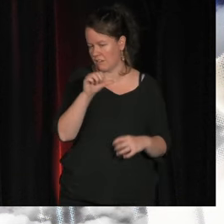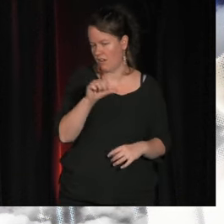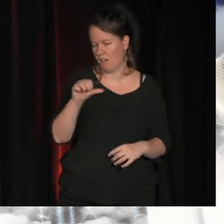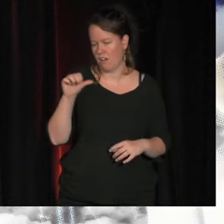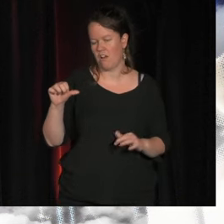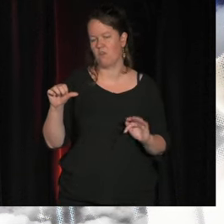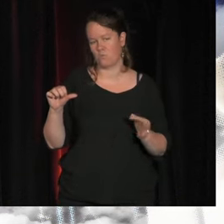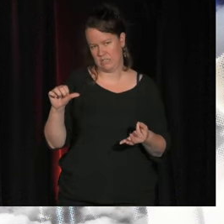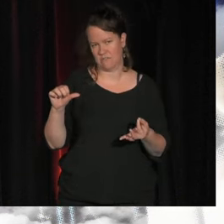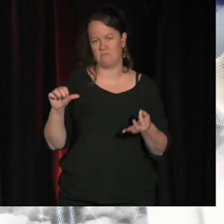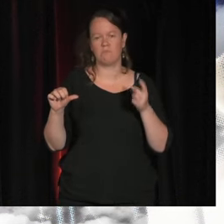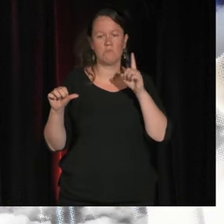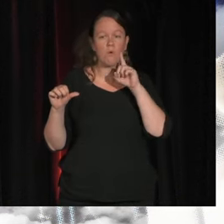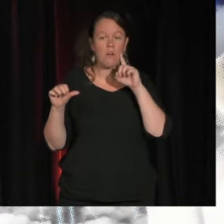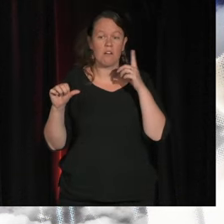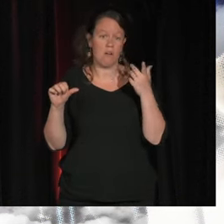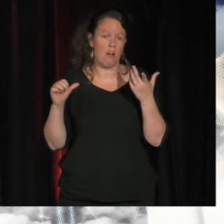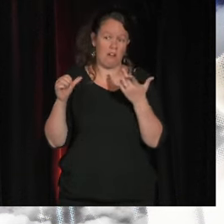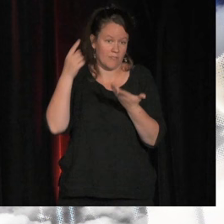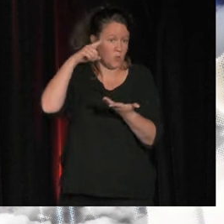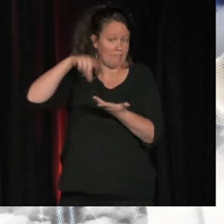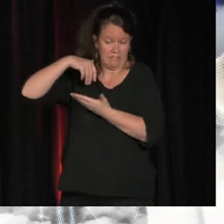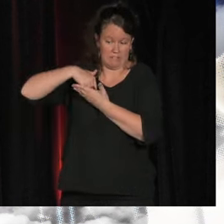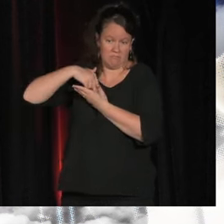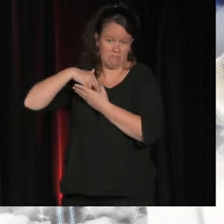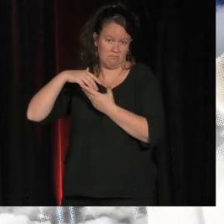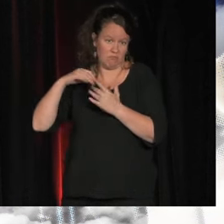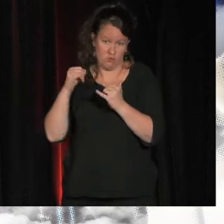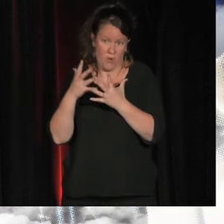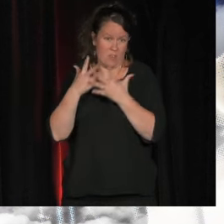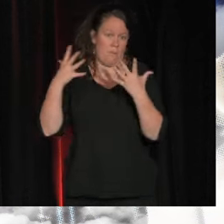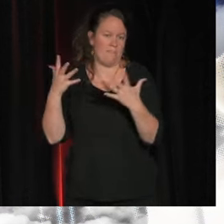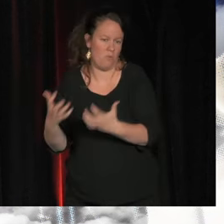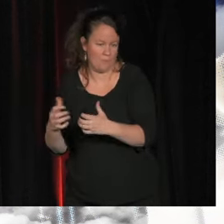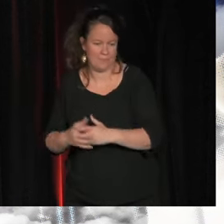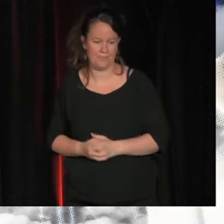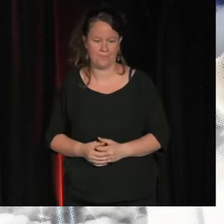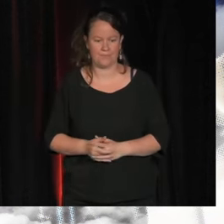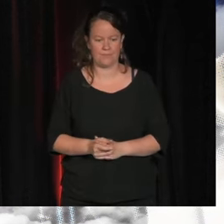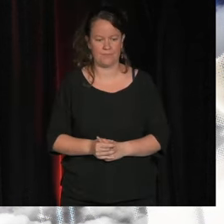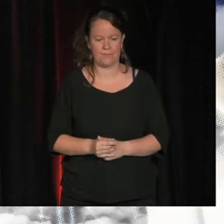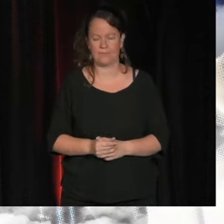où en fait c'est, leur ADN et Blizzard, ça reste quand même beaucoup des gens qui… Il faut vous imaginer, il y a déjà tous les gens des années 80,